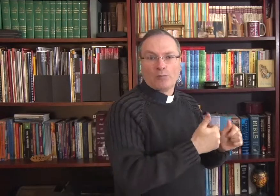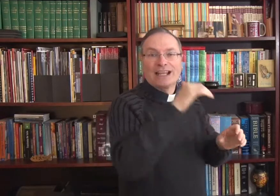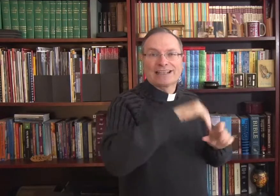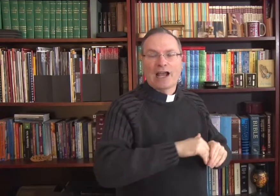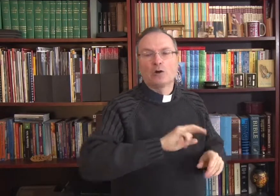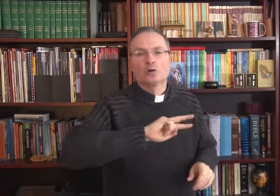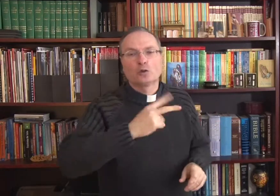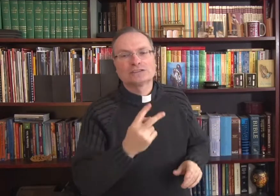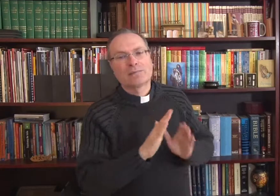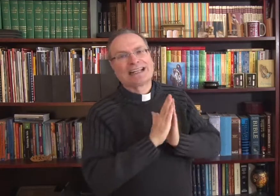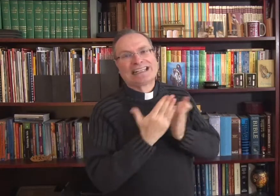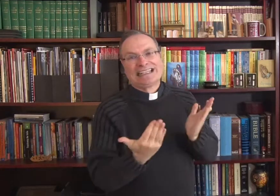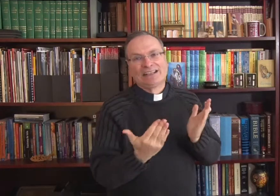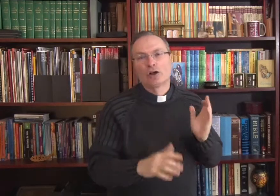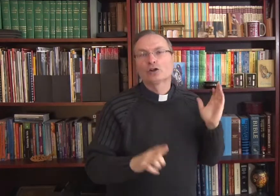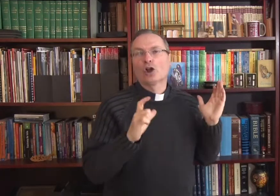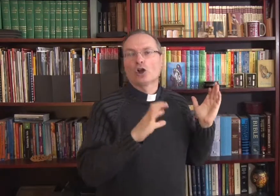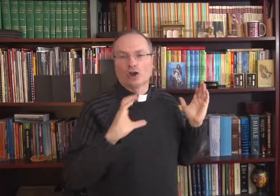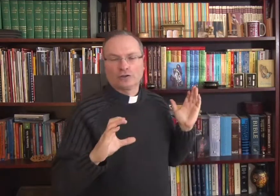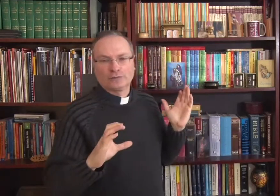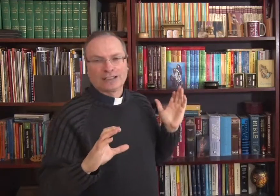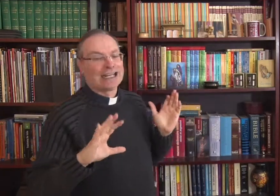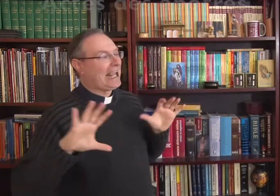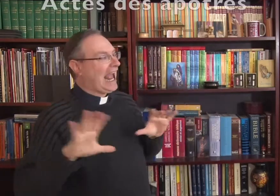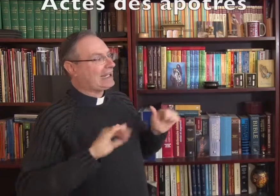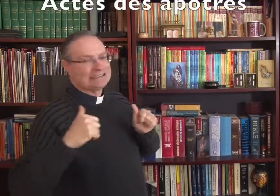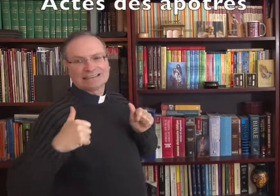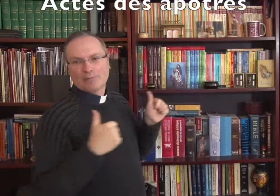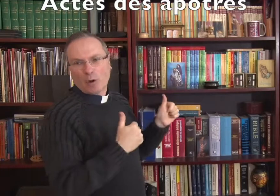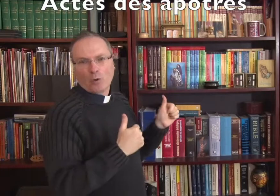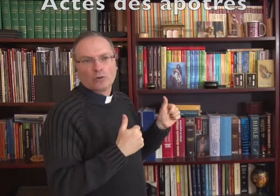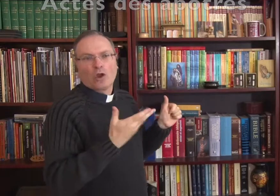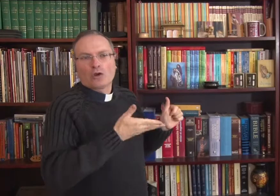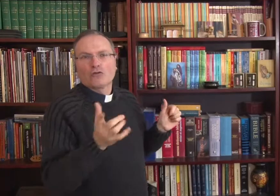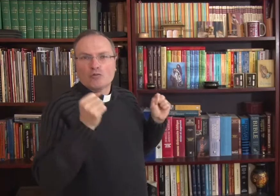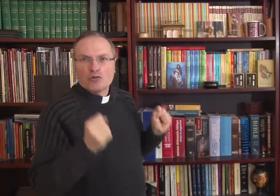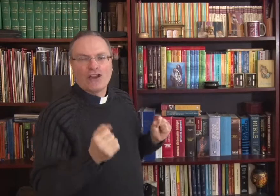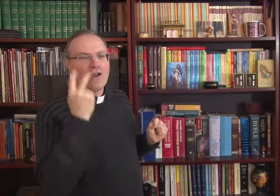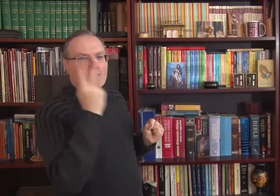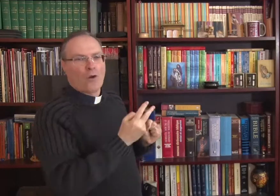dans le deuxième livre de Luc: les Actes des apôtres que vous pouvez voir